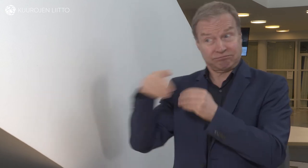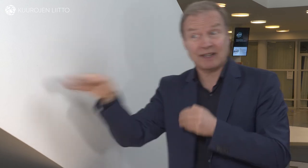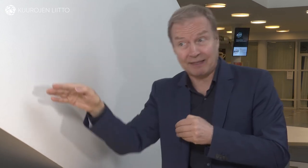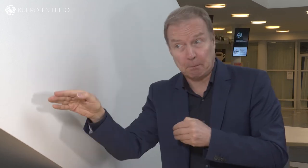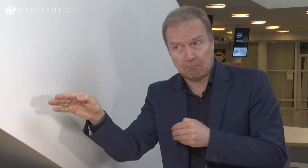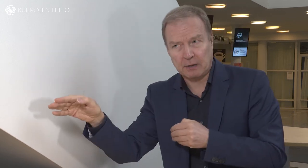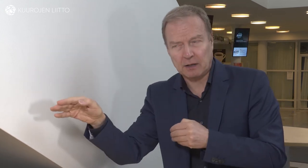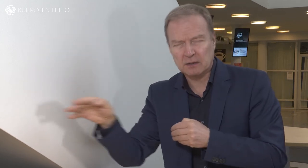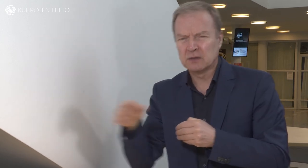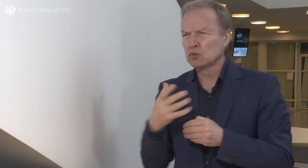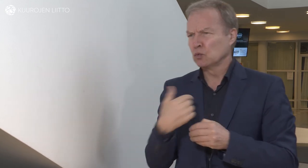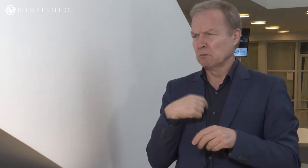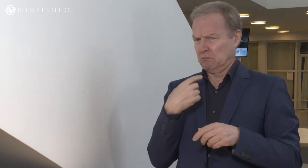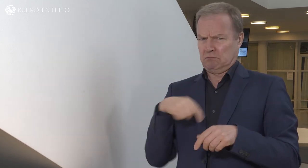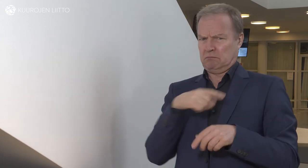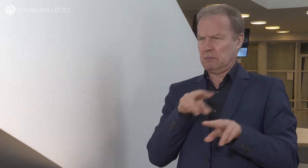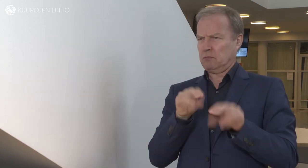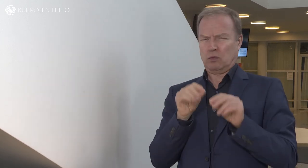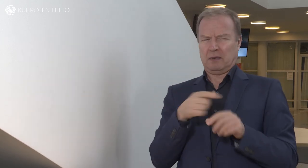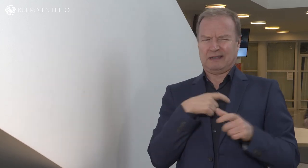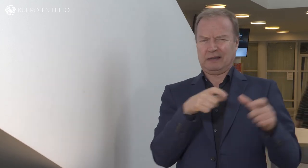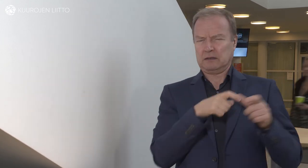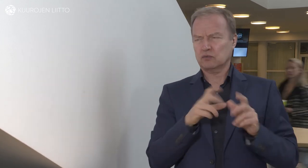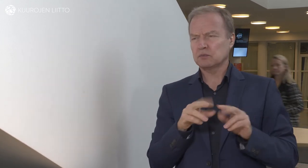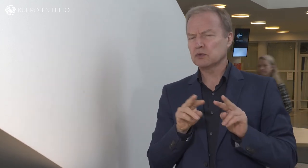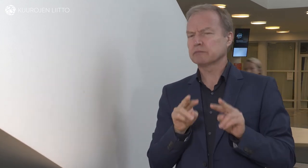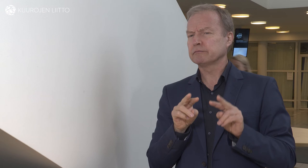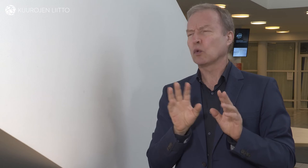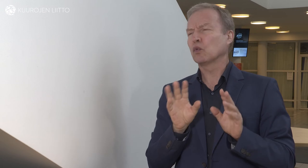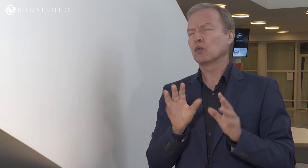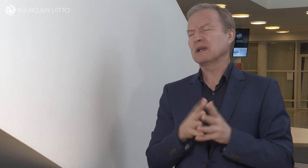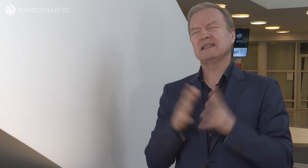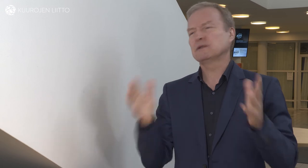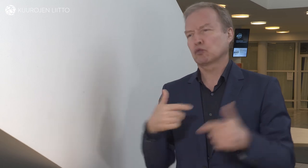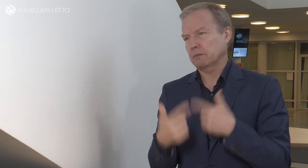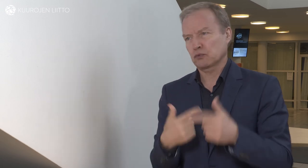ja tarvittaessa pidempäänkin. Olemme liitossa tietoisia siitä, että kyseessä on pitkä prosessi, -